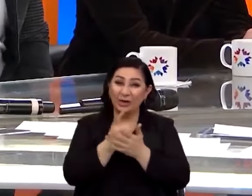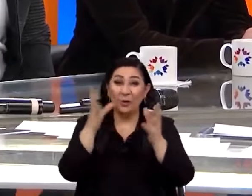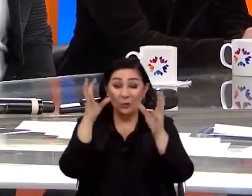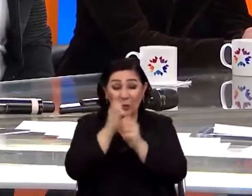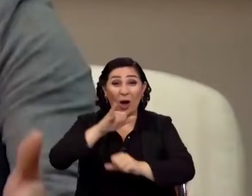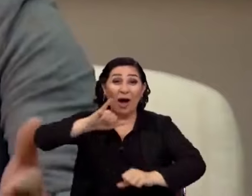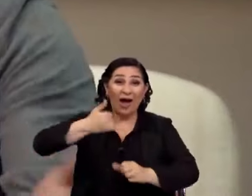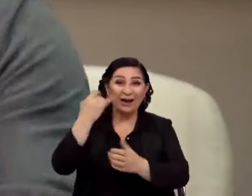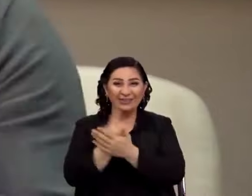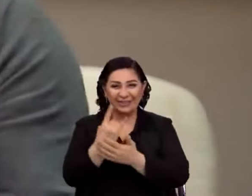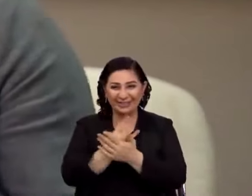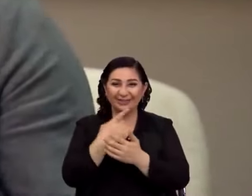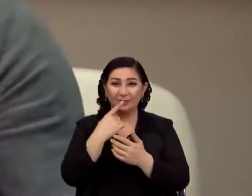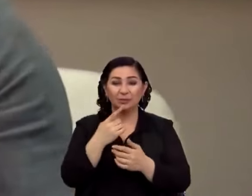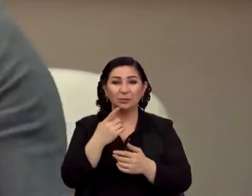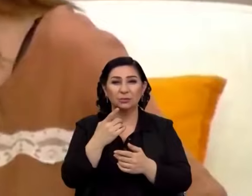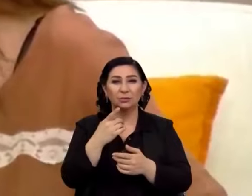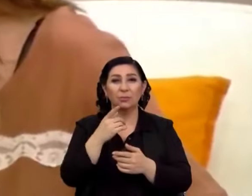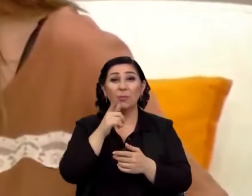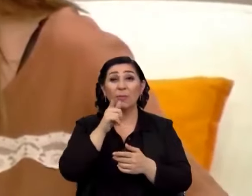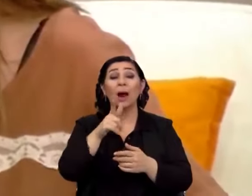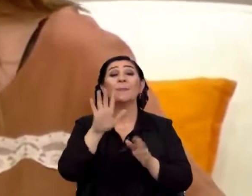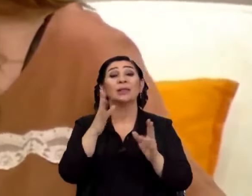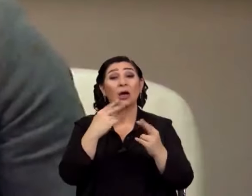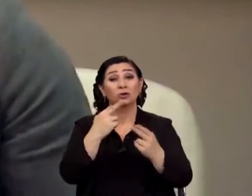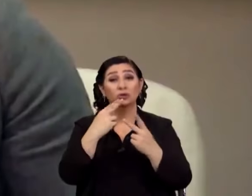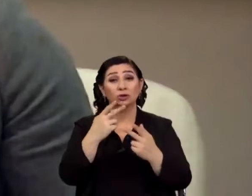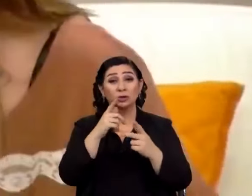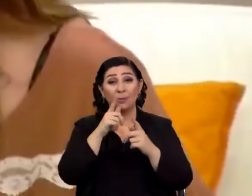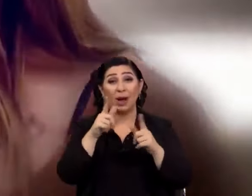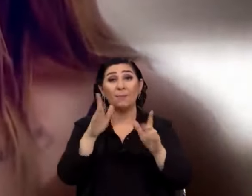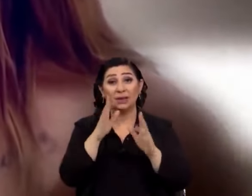devam onu demene mi gerek var saçma sapan konuşma varmadan